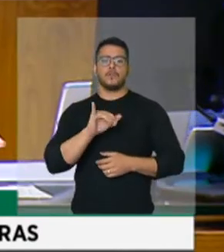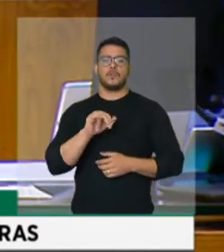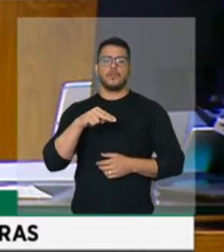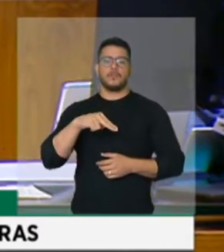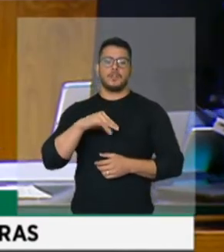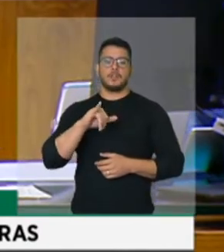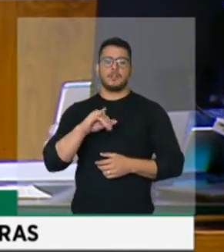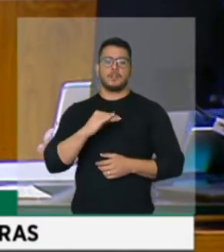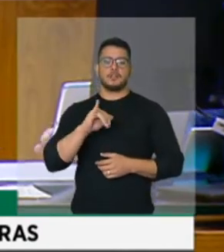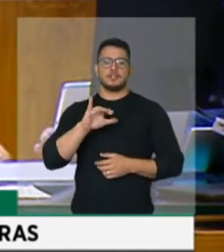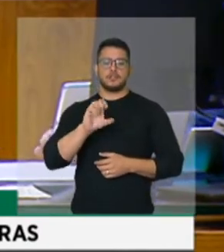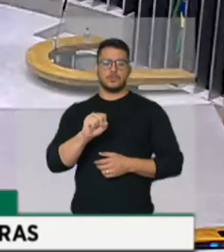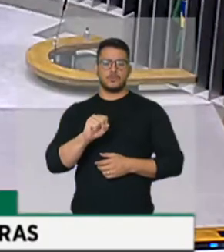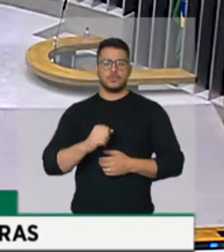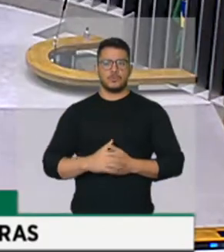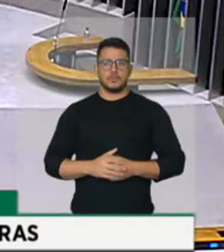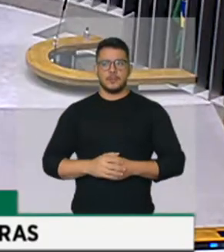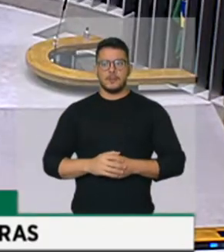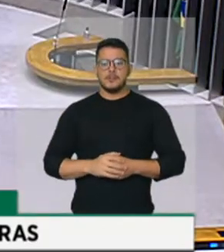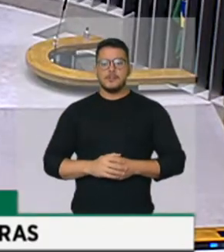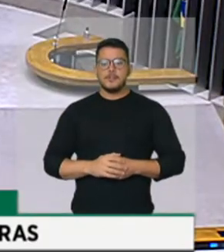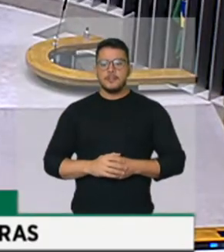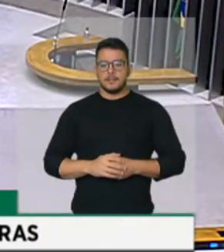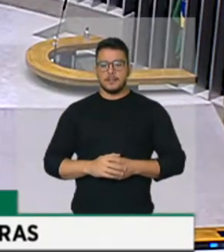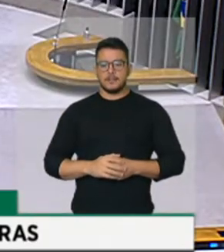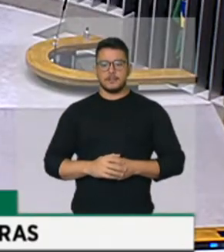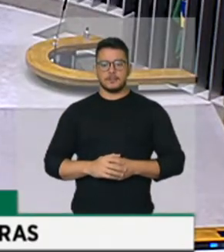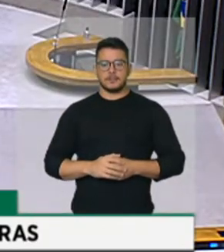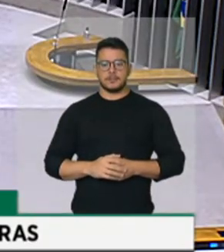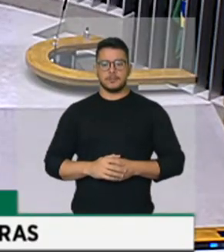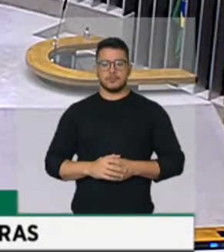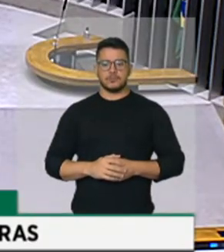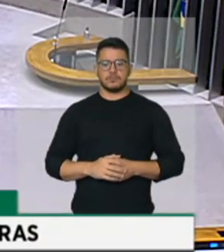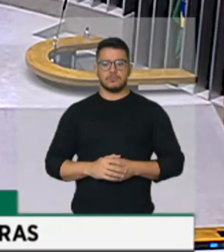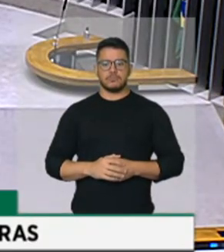NÃO DEVERIAM SER A PAUTA DESSE CÂMARA DOS DEPUTADOS. [PRESIDENTE]: PARA... PARA DISCUTIR A FAVOR,